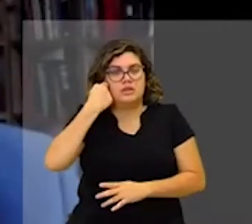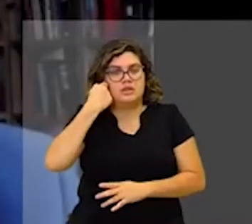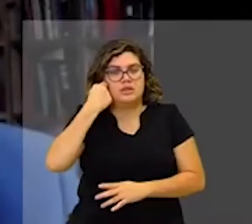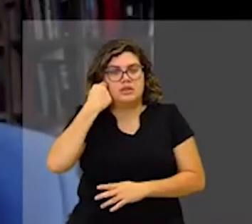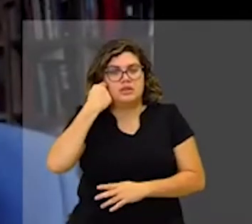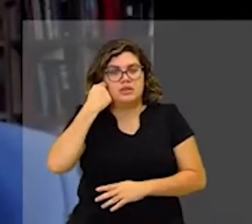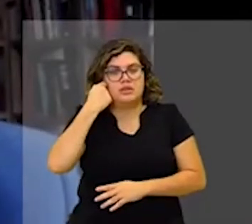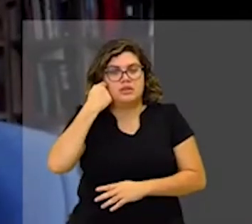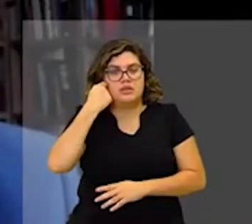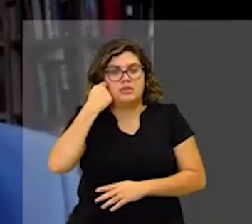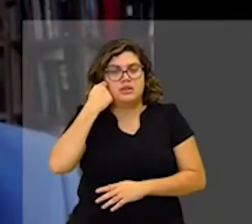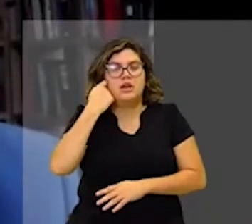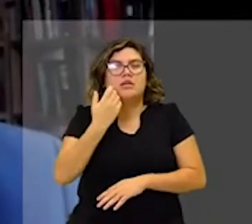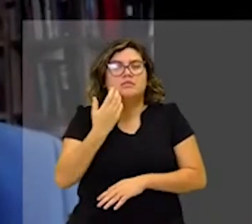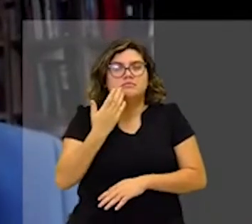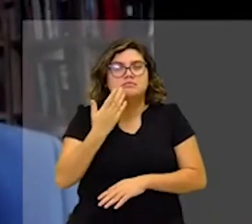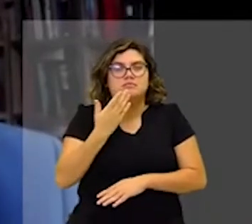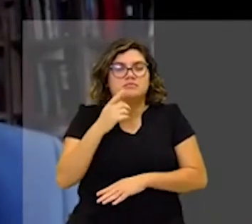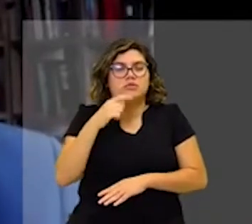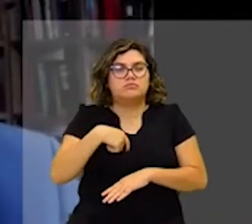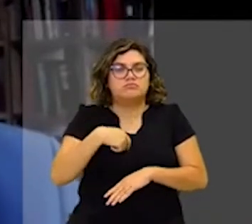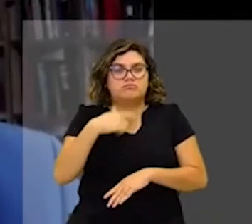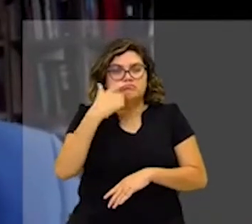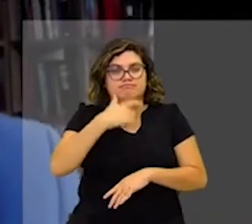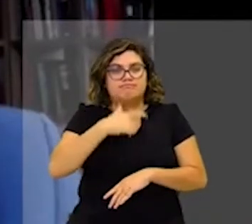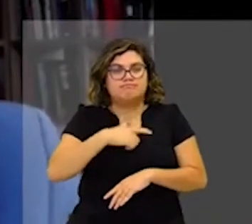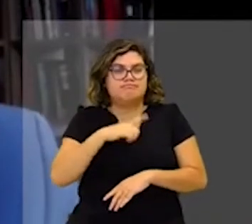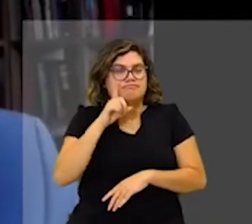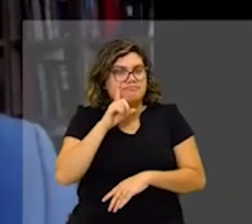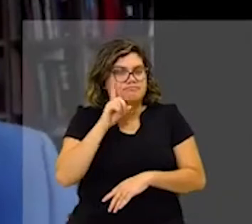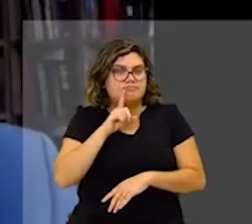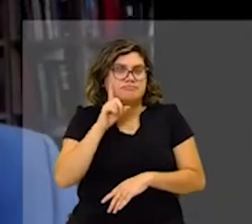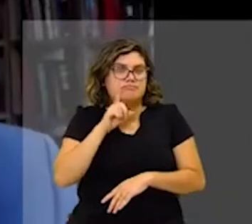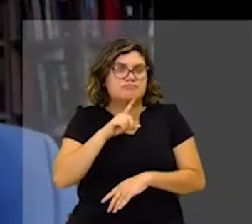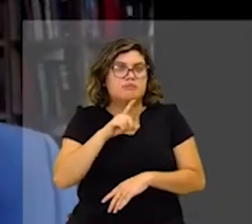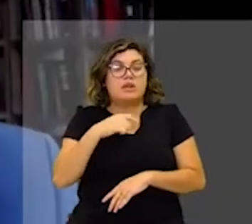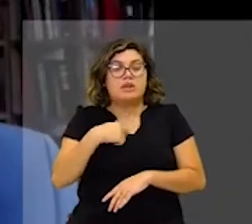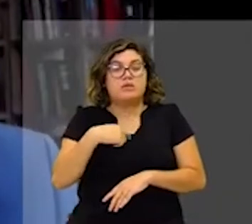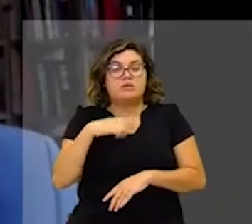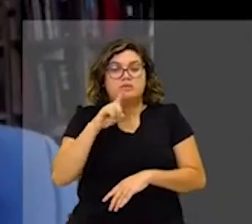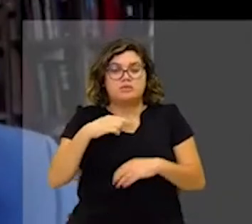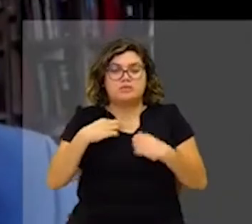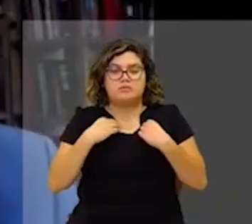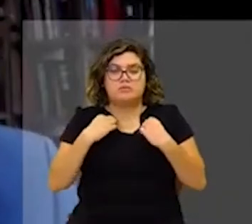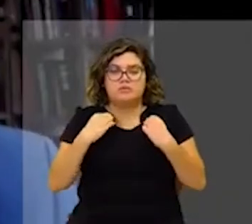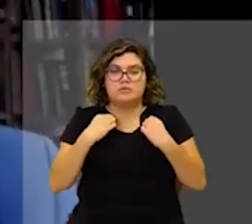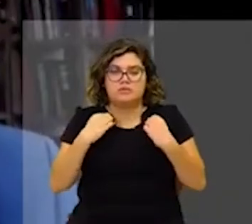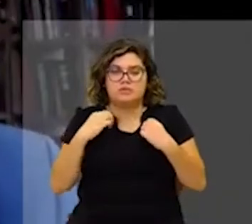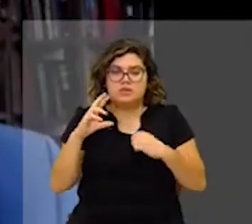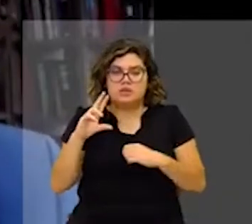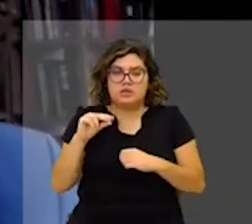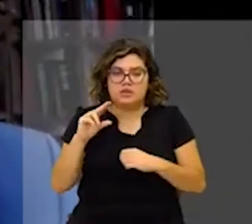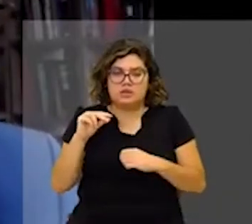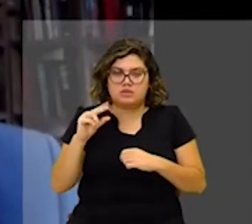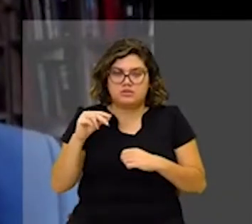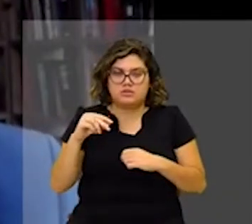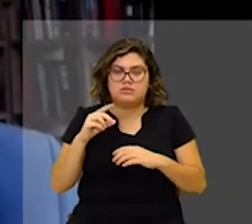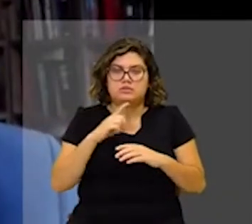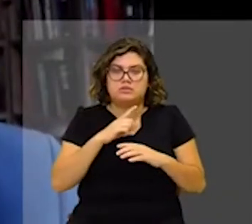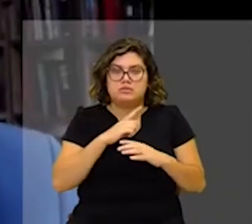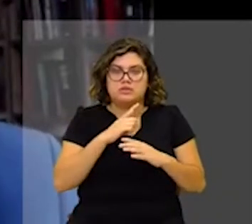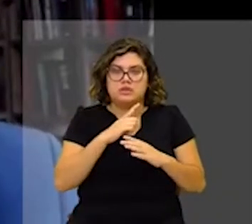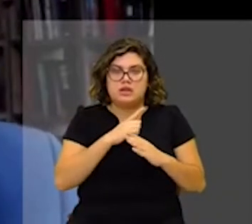estou sentada vestindo uma blusa azul sentada contra uma parede em que a prateleiras com livros